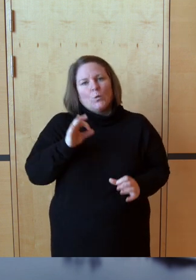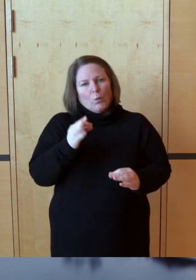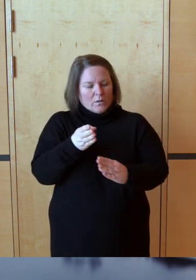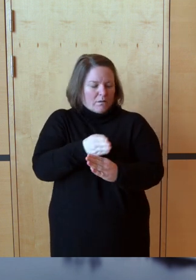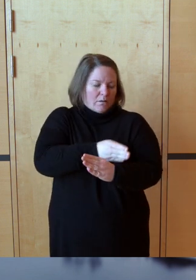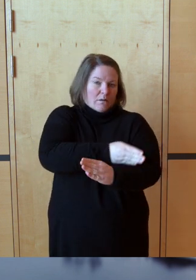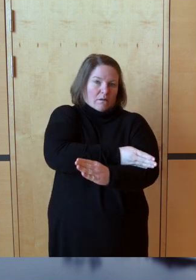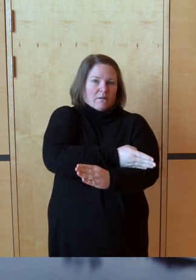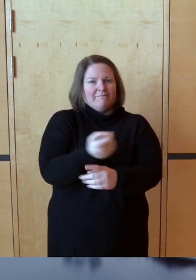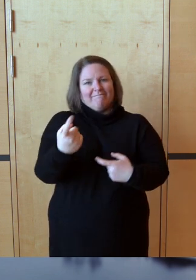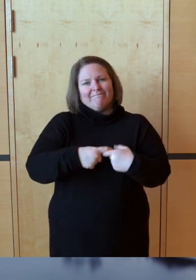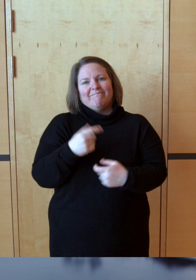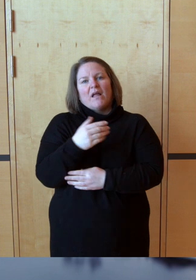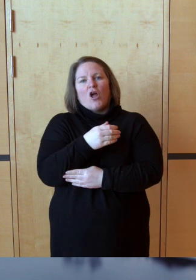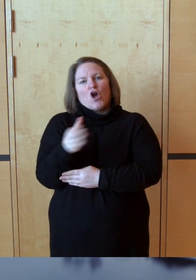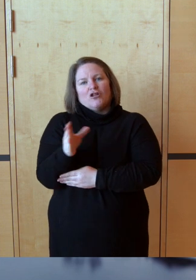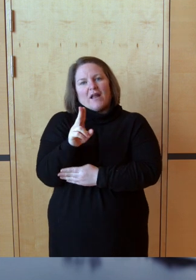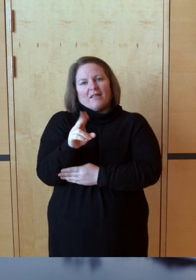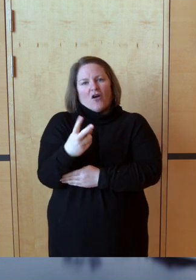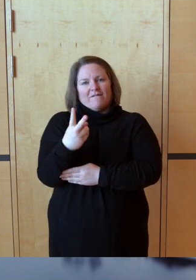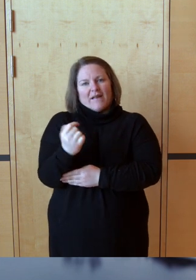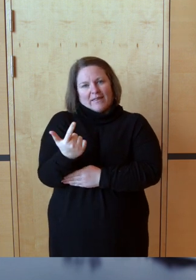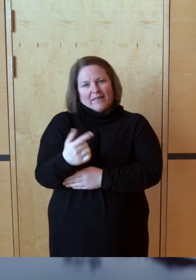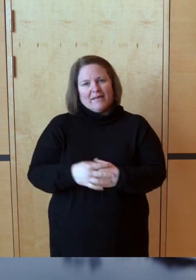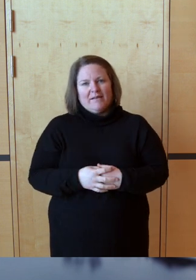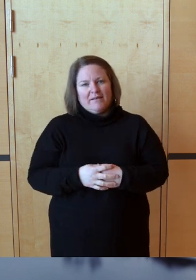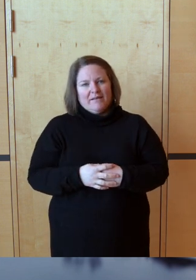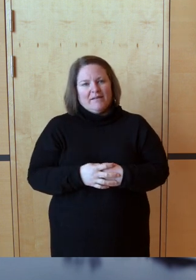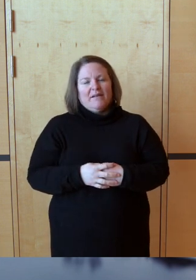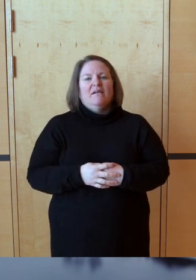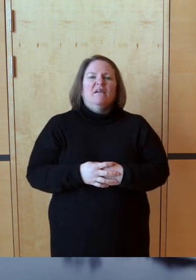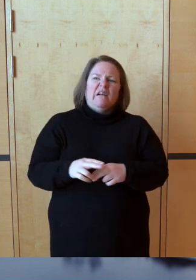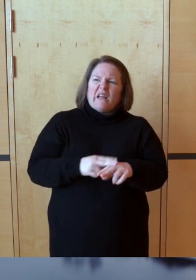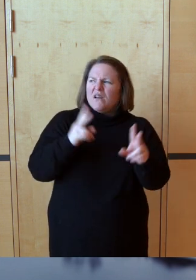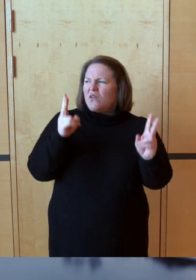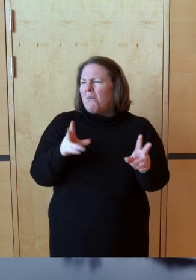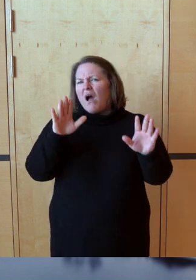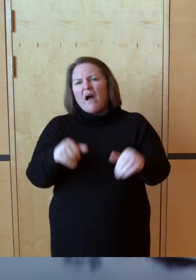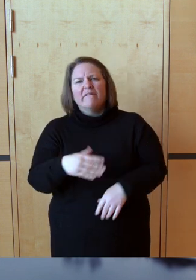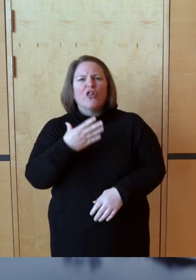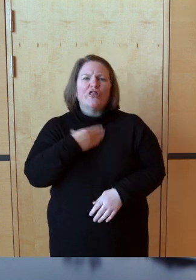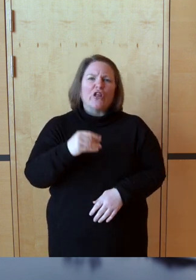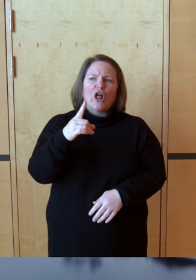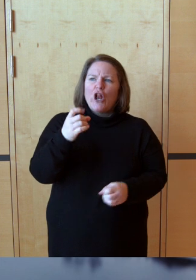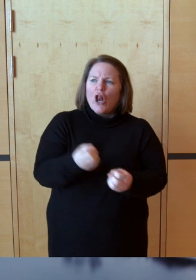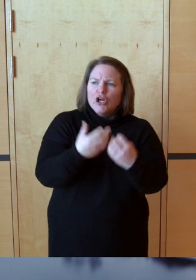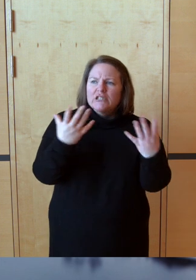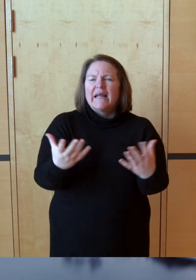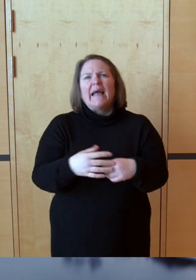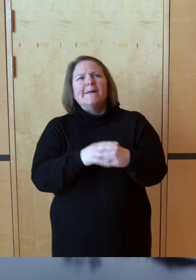Östra Navet Kände liksom att ha varit med Liten nödlösningar till men då flyttar man är Räddningstjänsten man har